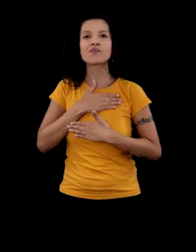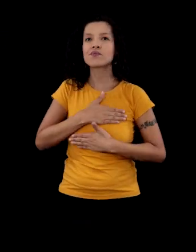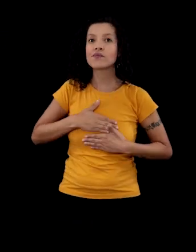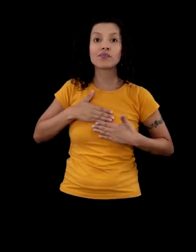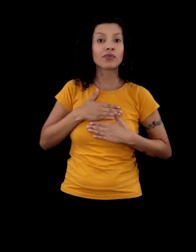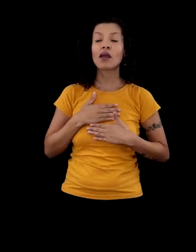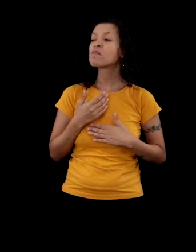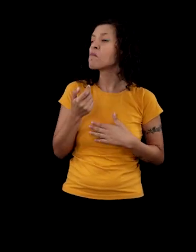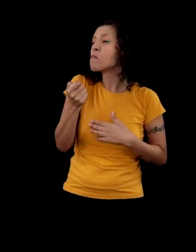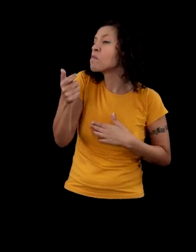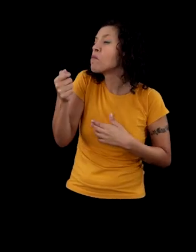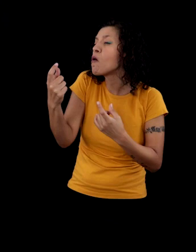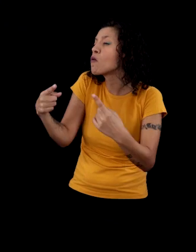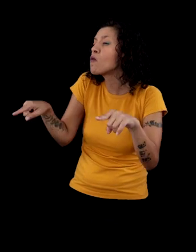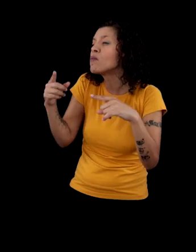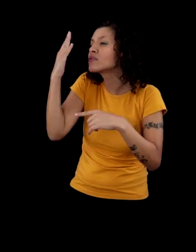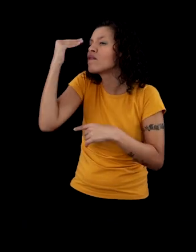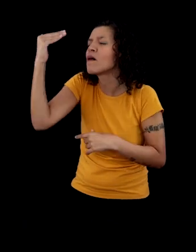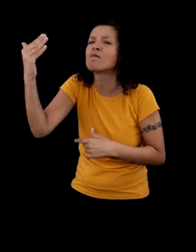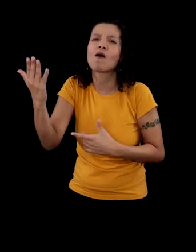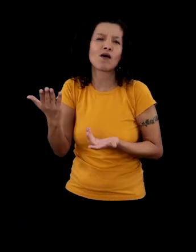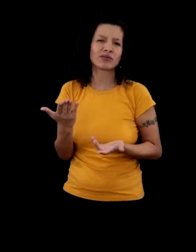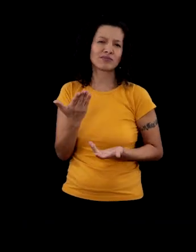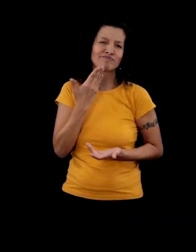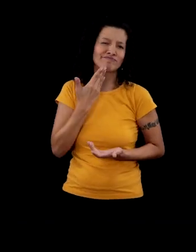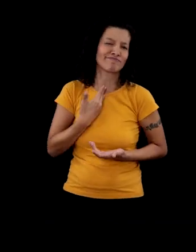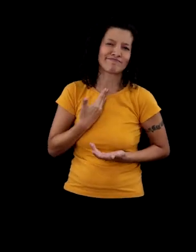e quase não ouço tocar nem coloco para tocar,